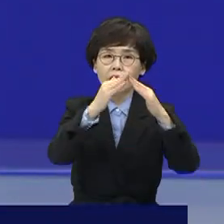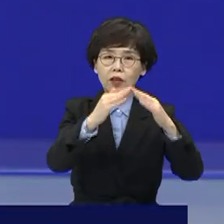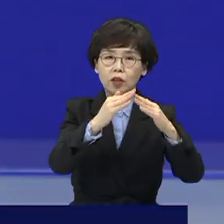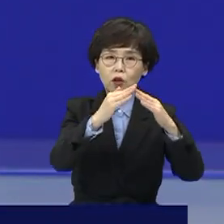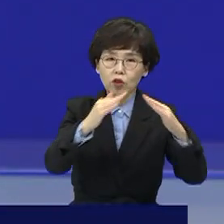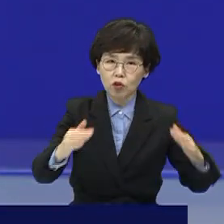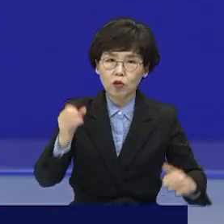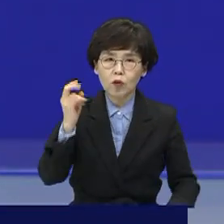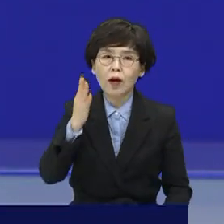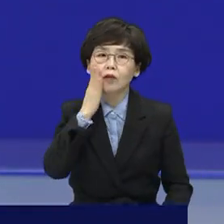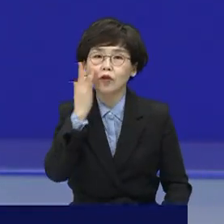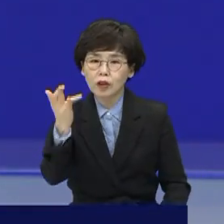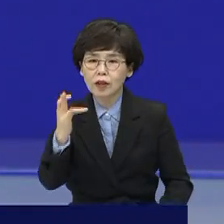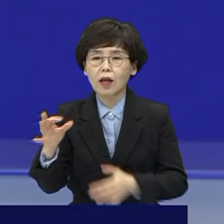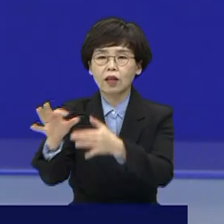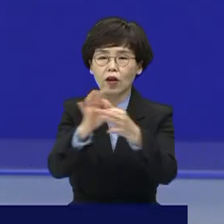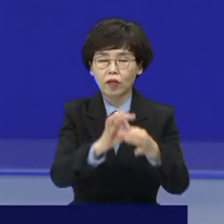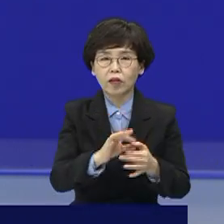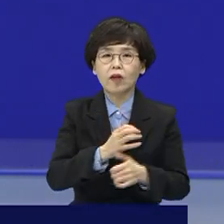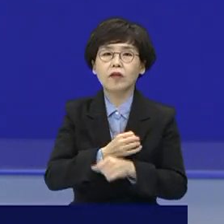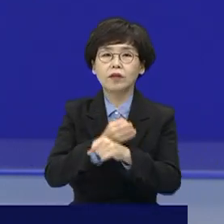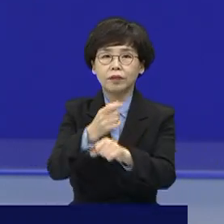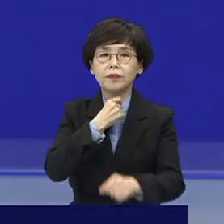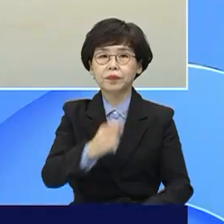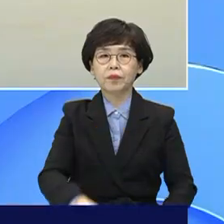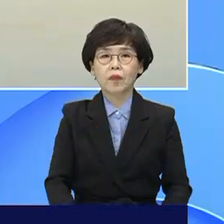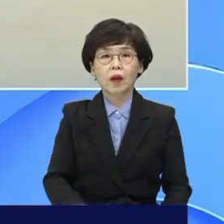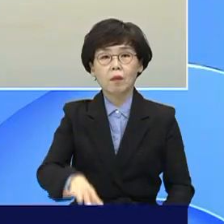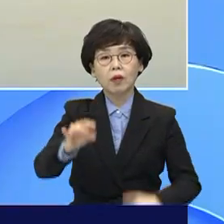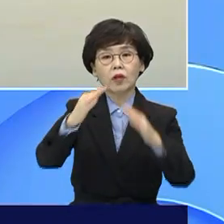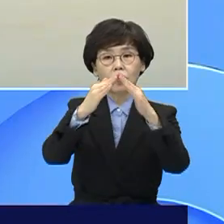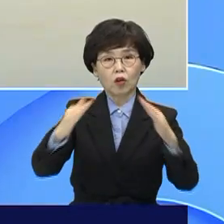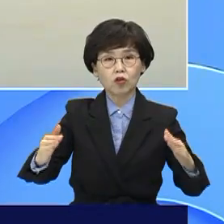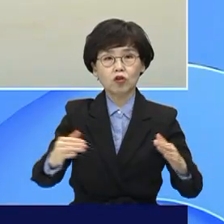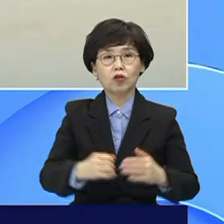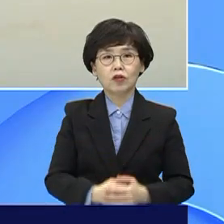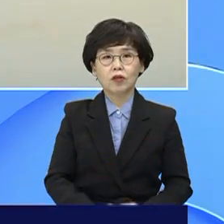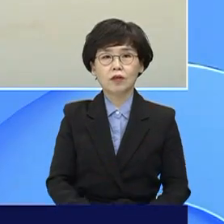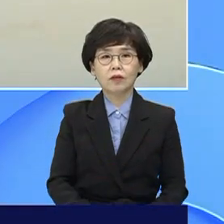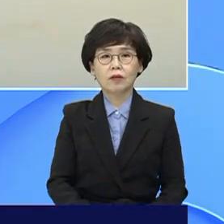울산 차례로 연결해 보겠습니다. 먼저 전주로 가보죠.